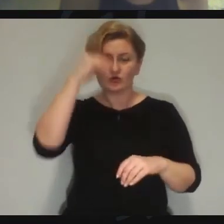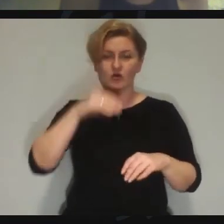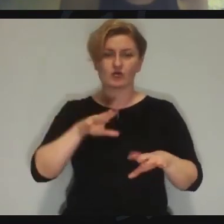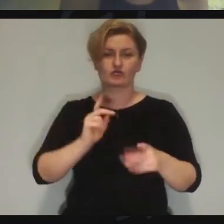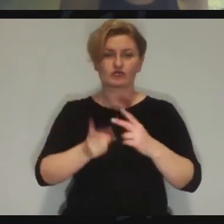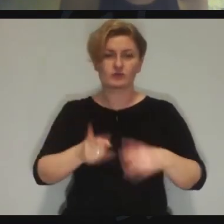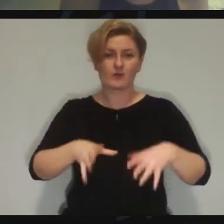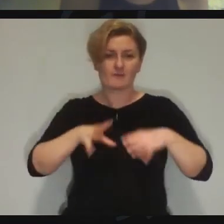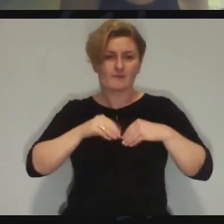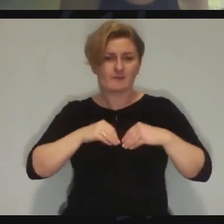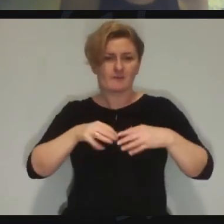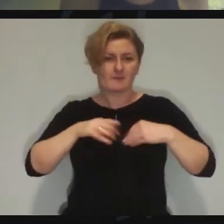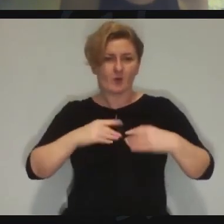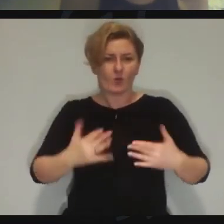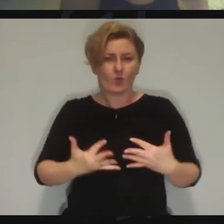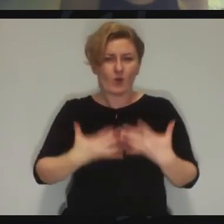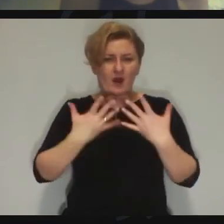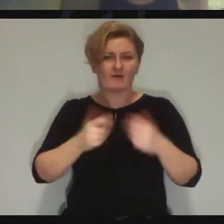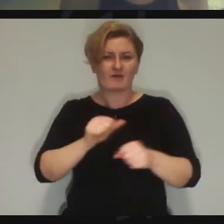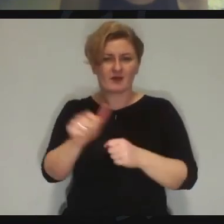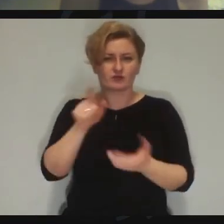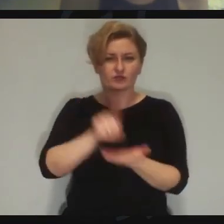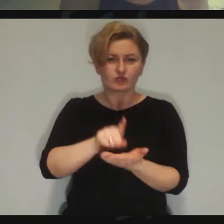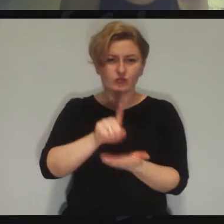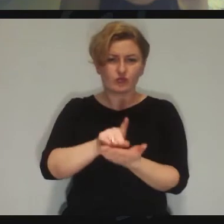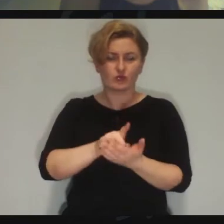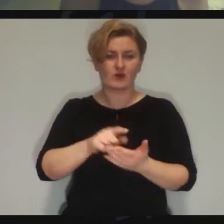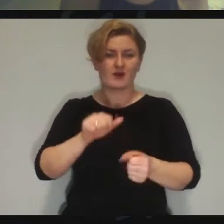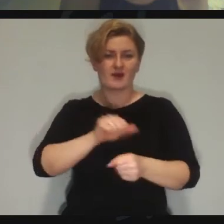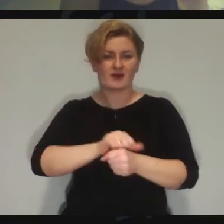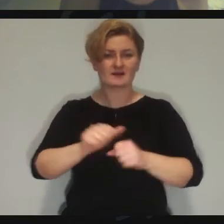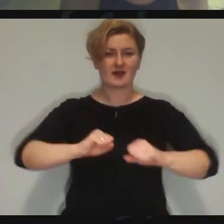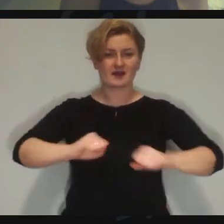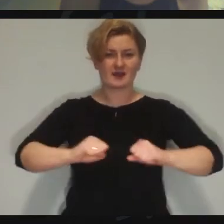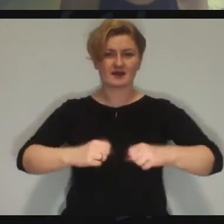To sukces, energia. Dzięki temu chce się robić więcej.